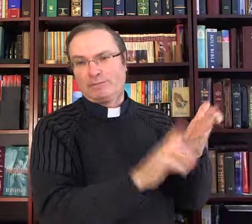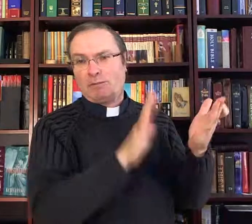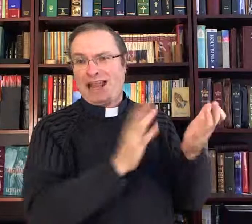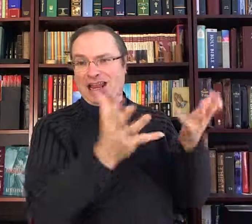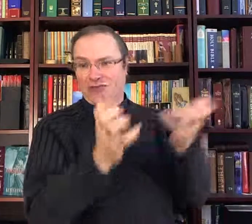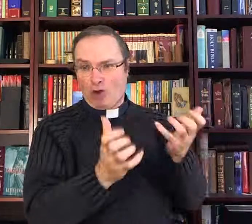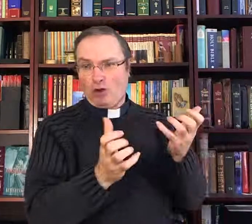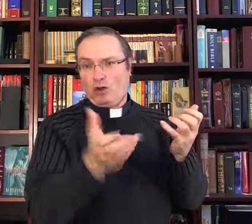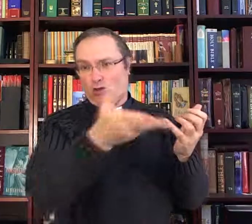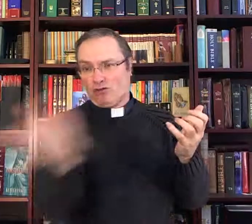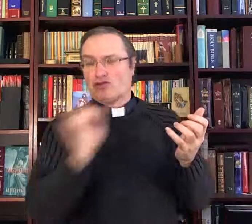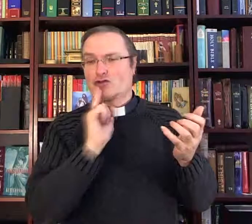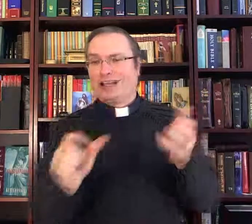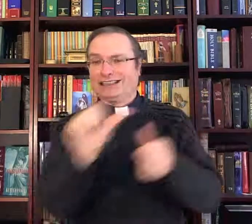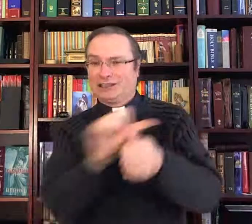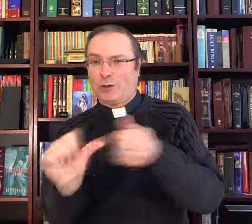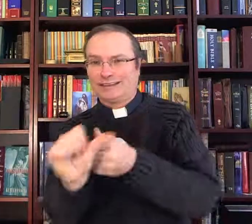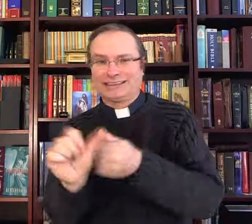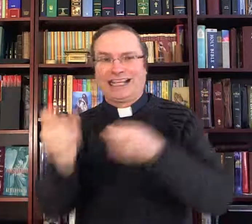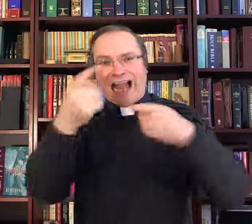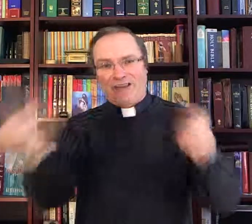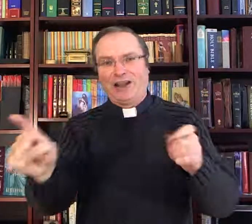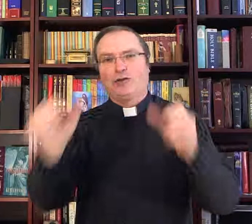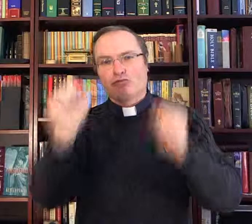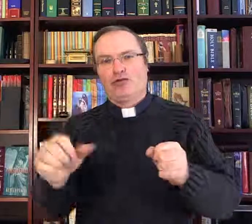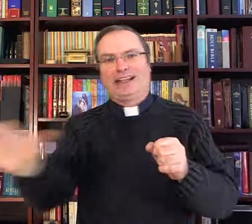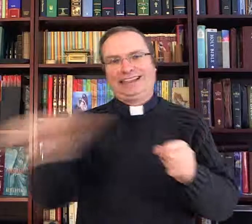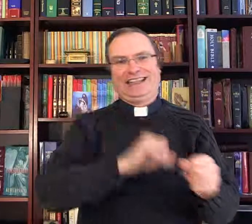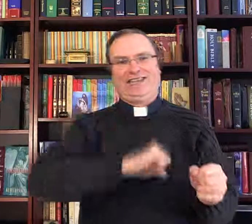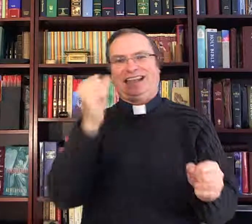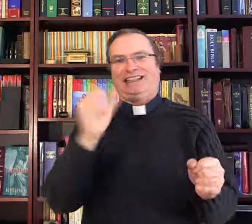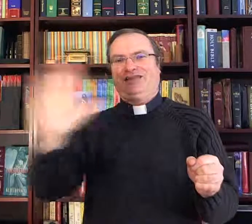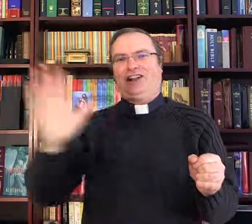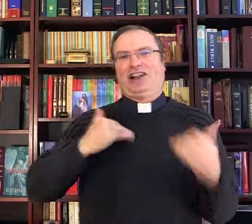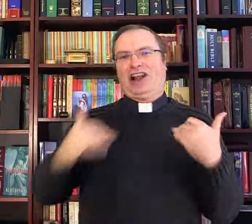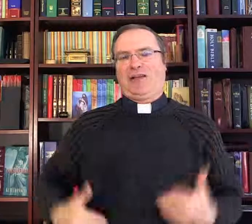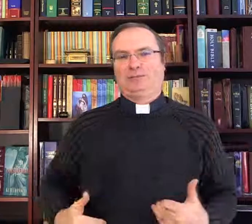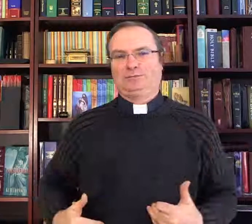mais ils veulent que vous soyez circoncis afin de pouvoir tirer fierté de votre corps.